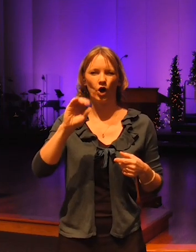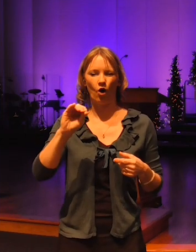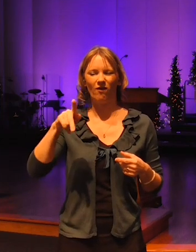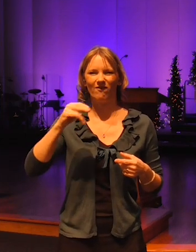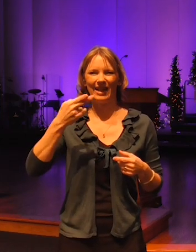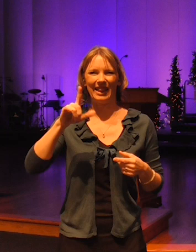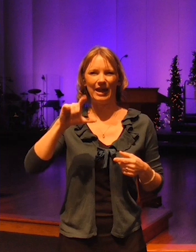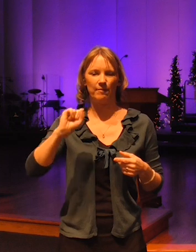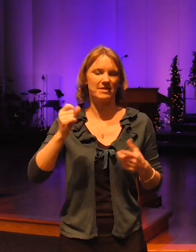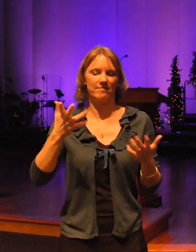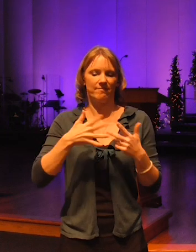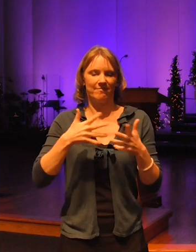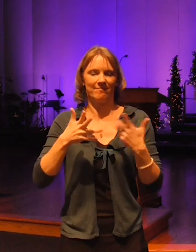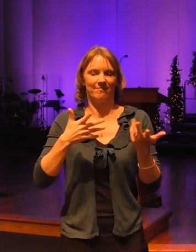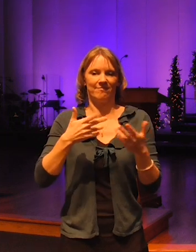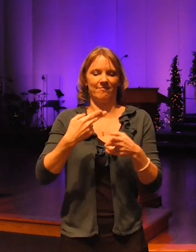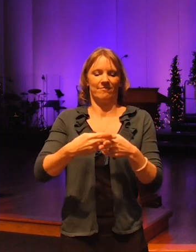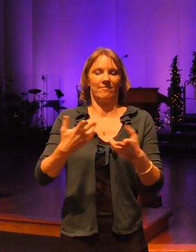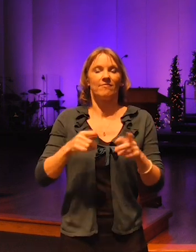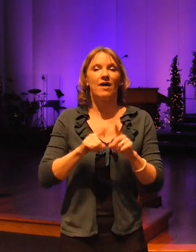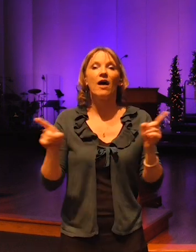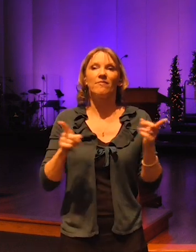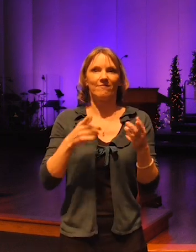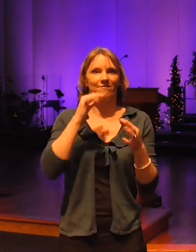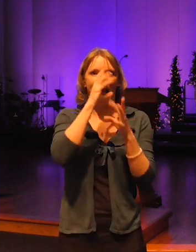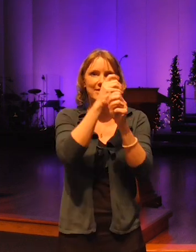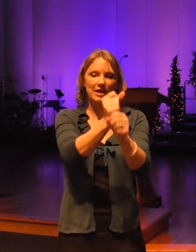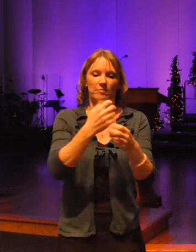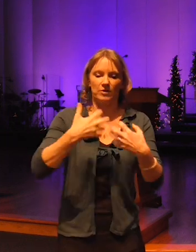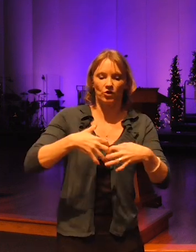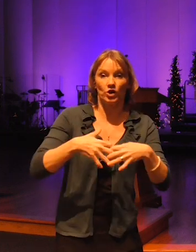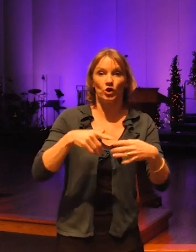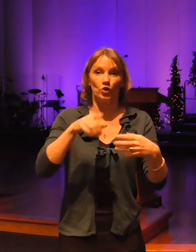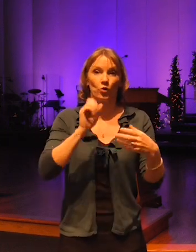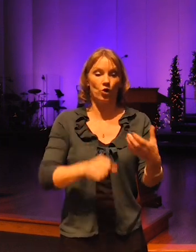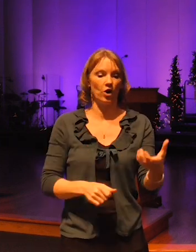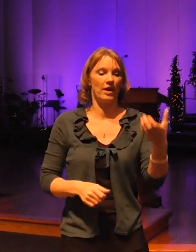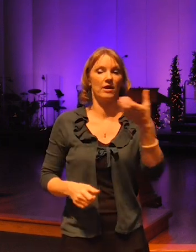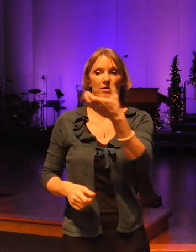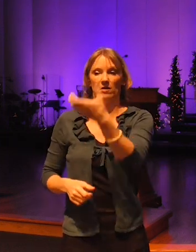máquina fascinante, un reproductor de casetes en el que realmente podías dejar ideas y